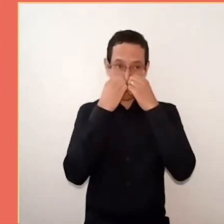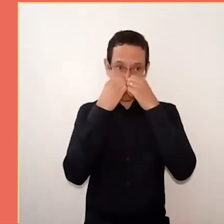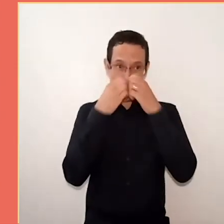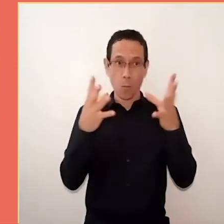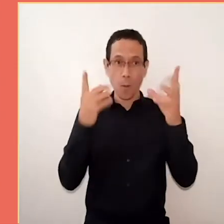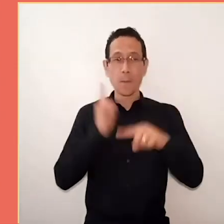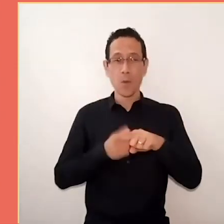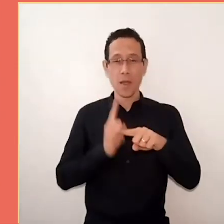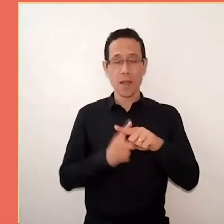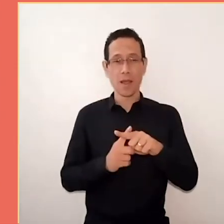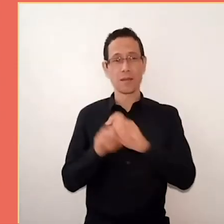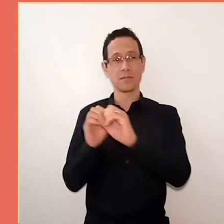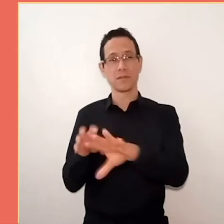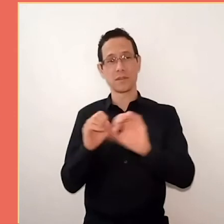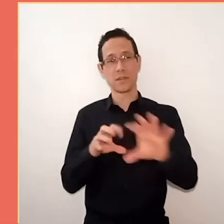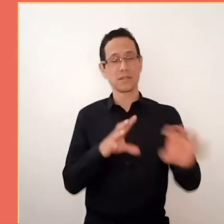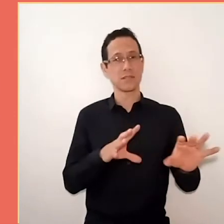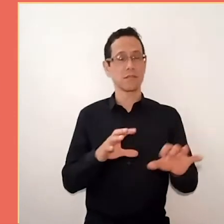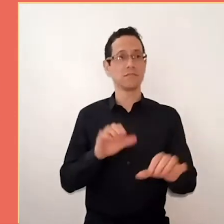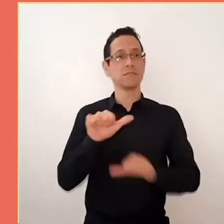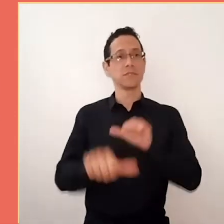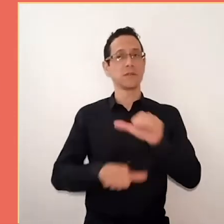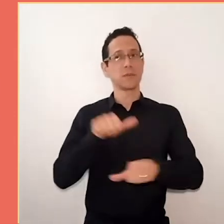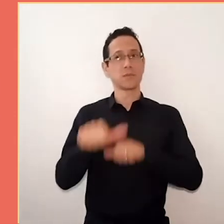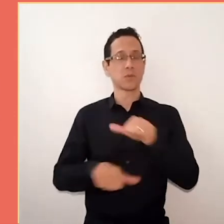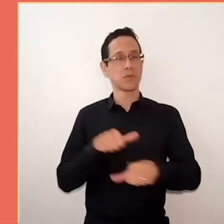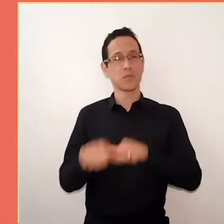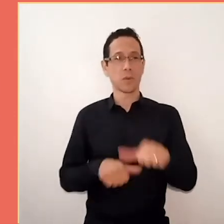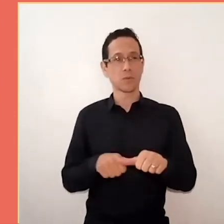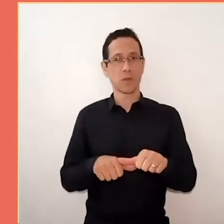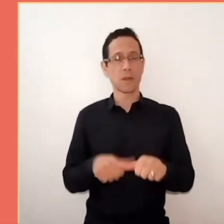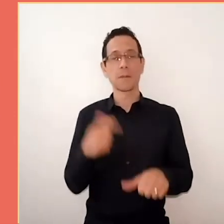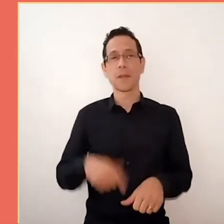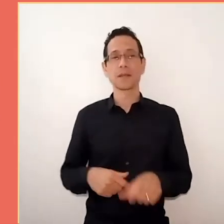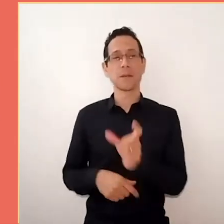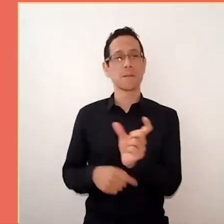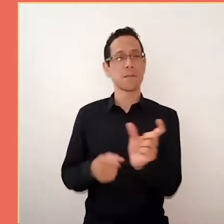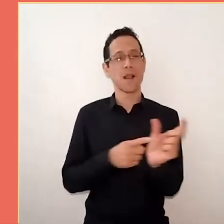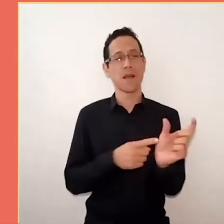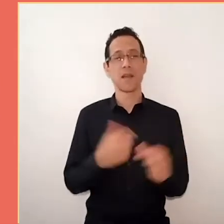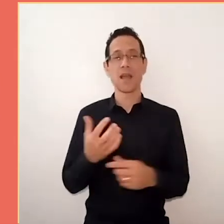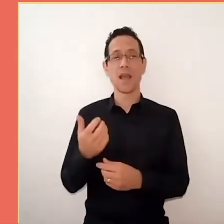da educação transformadora associando as palavras arte, palavra e leitura,